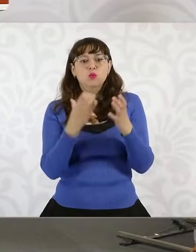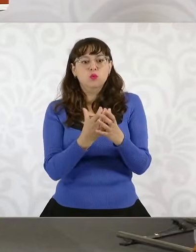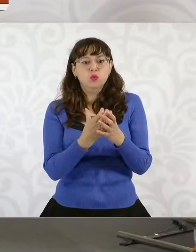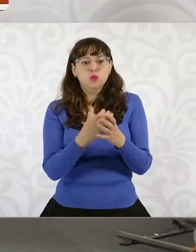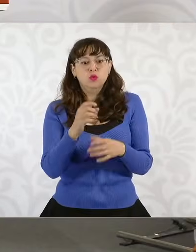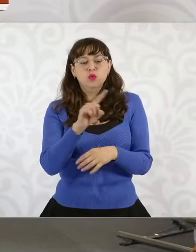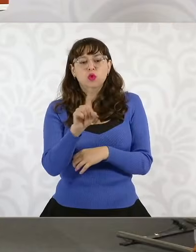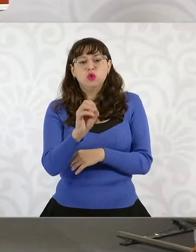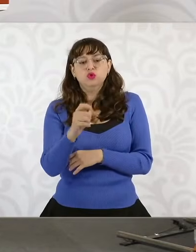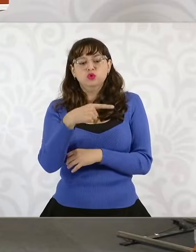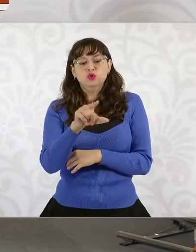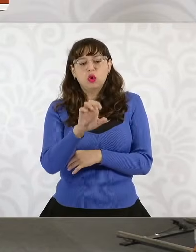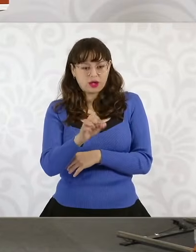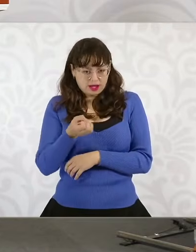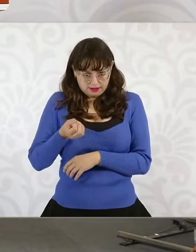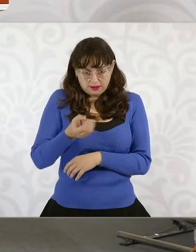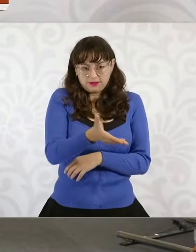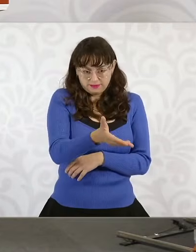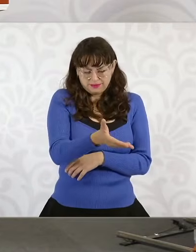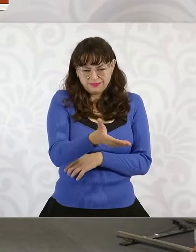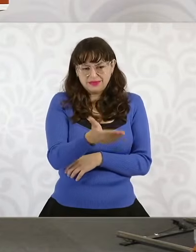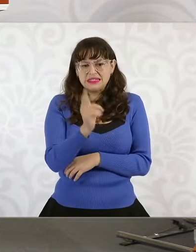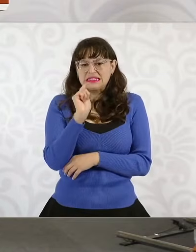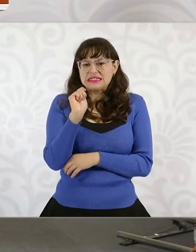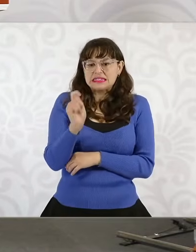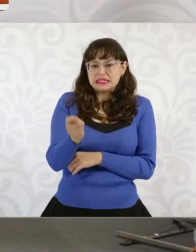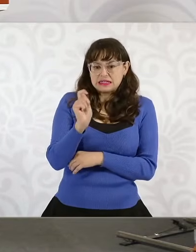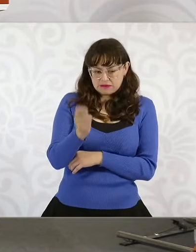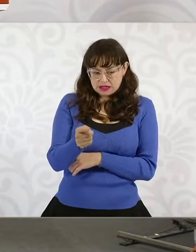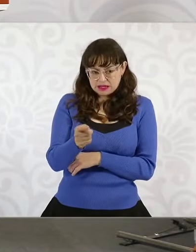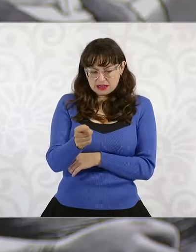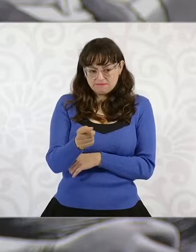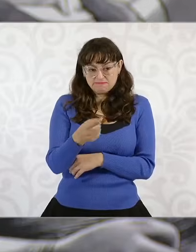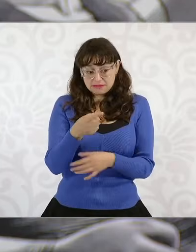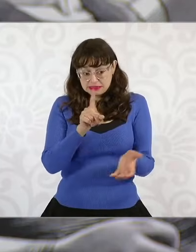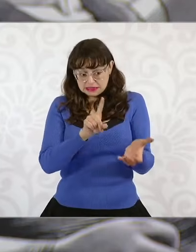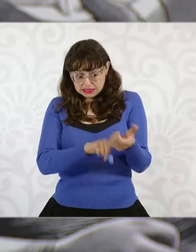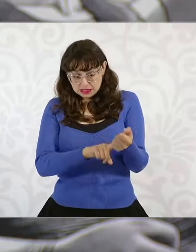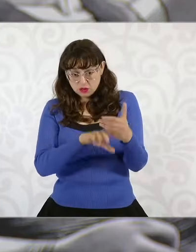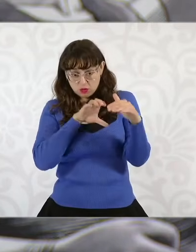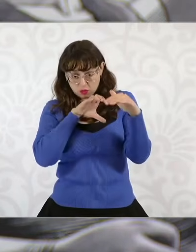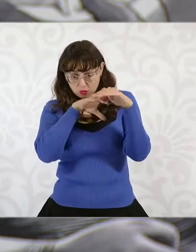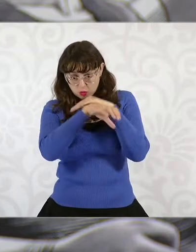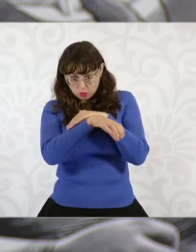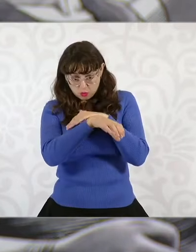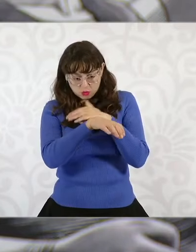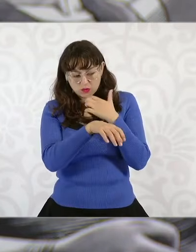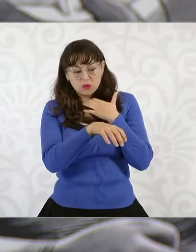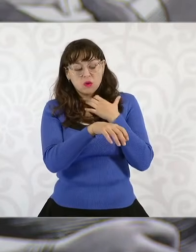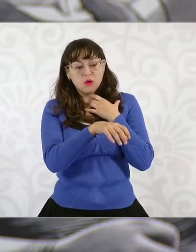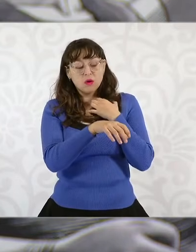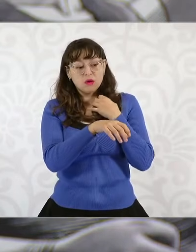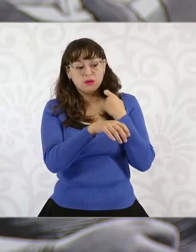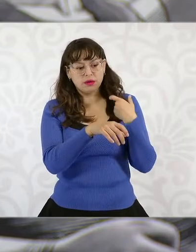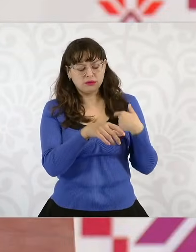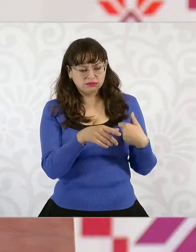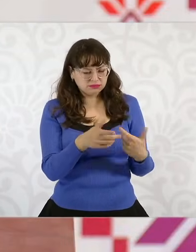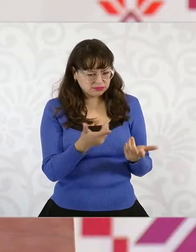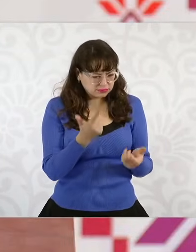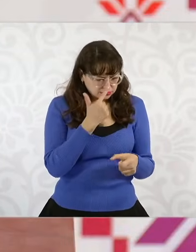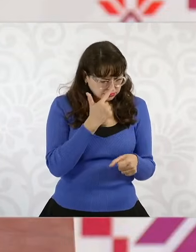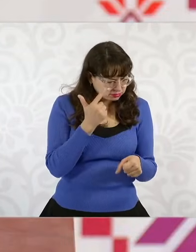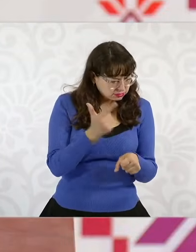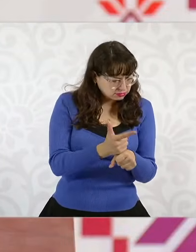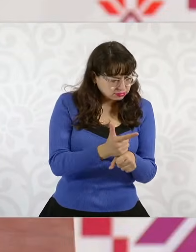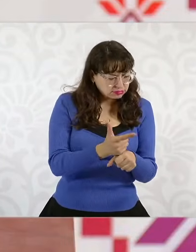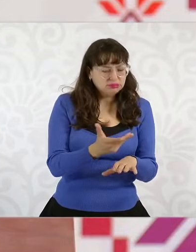eh que es un descubrimiento que eh encontramos a partir de una denuncia que se da en el mes de